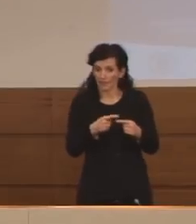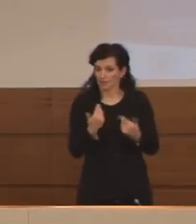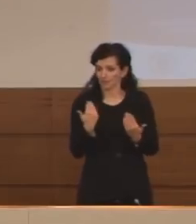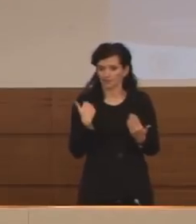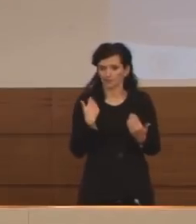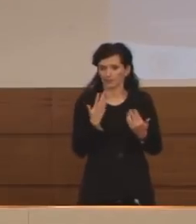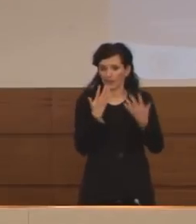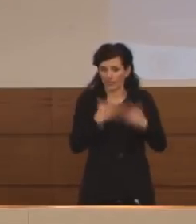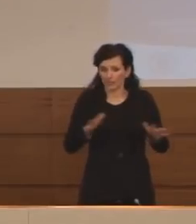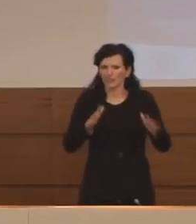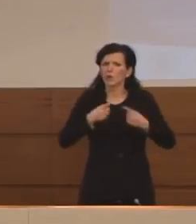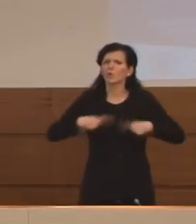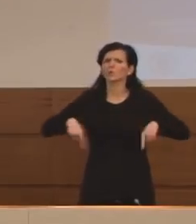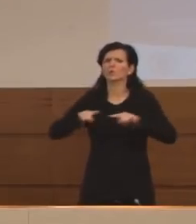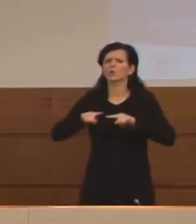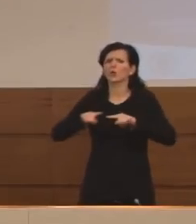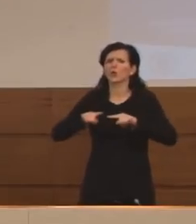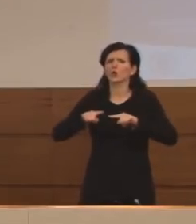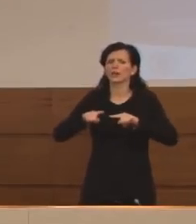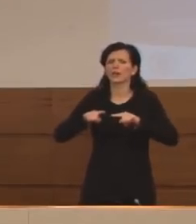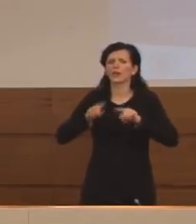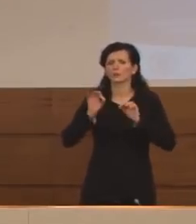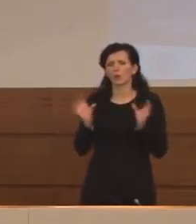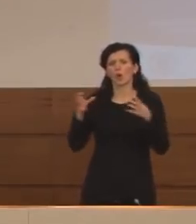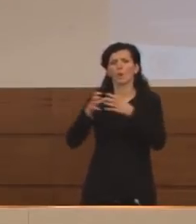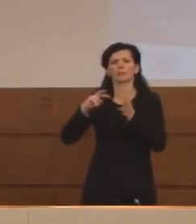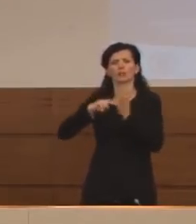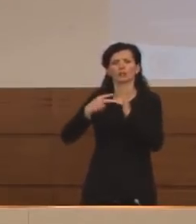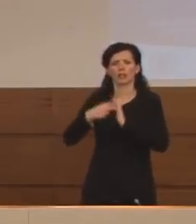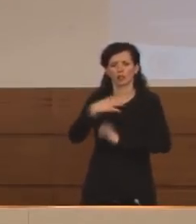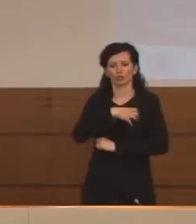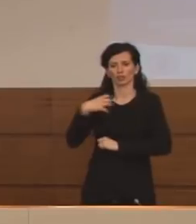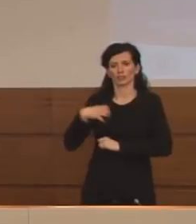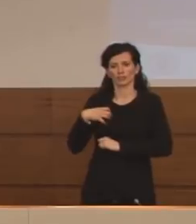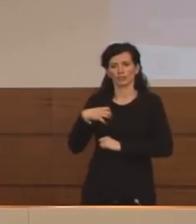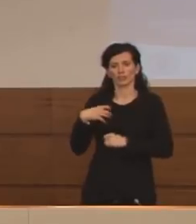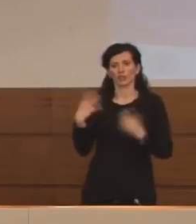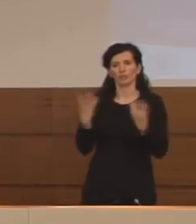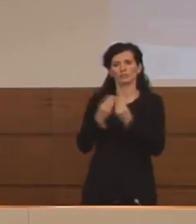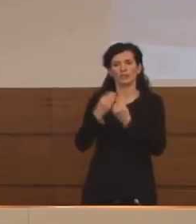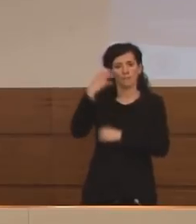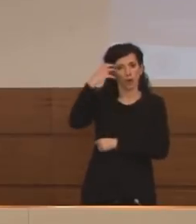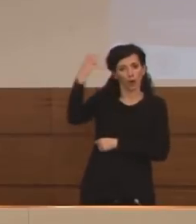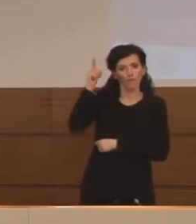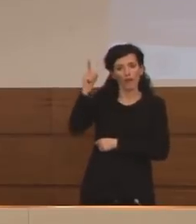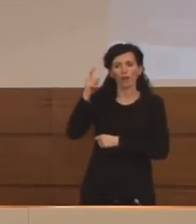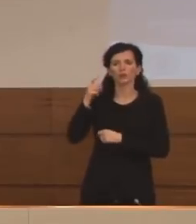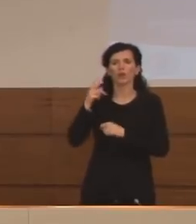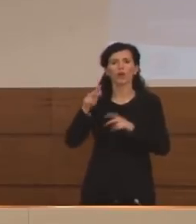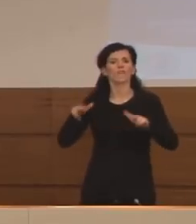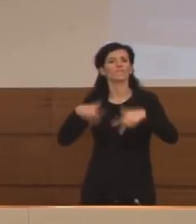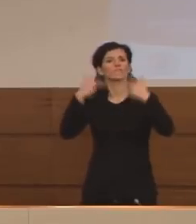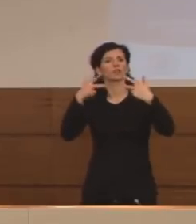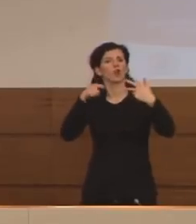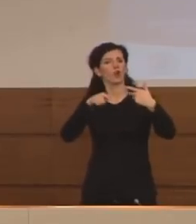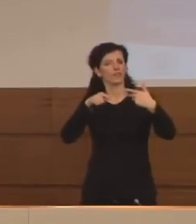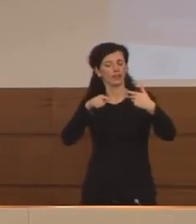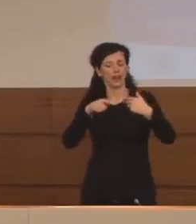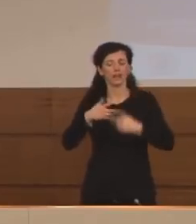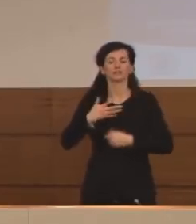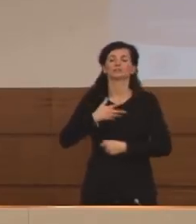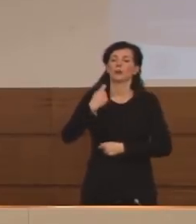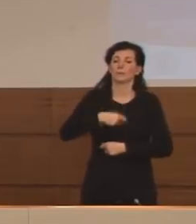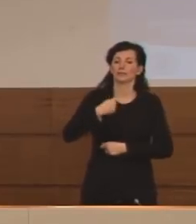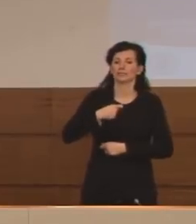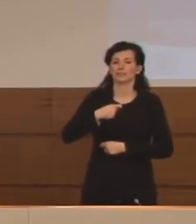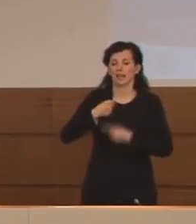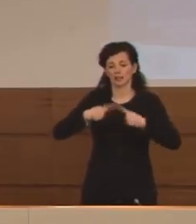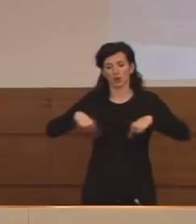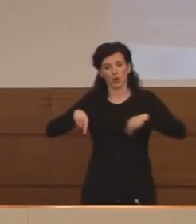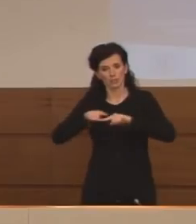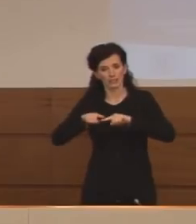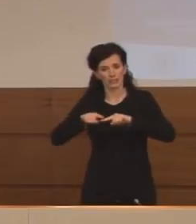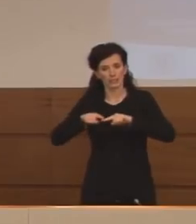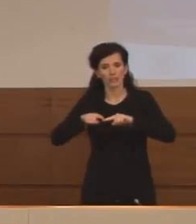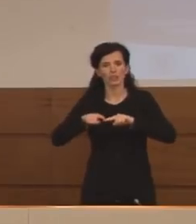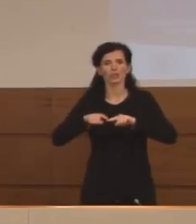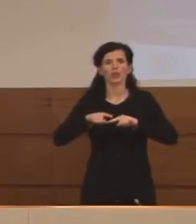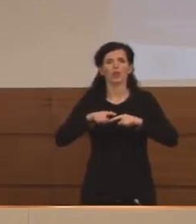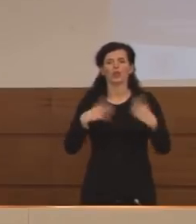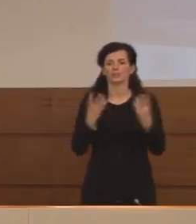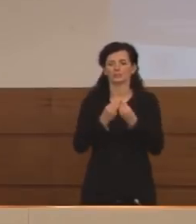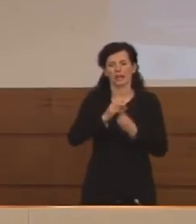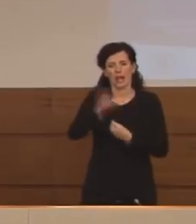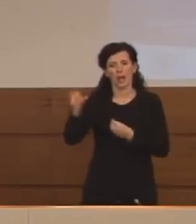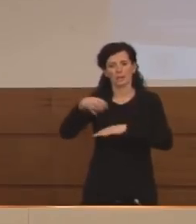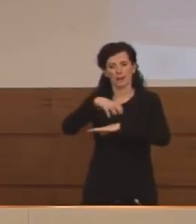con gran parte del Governo in videoconferenza, c'è sia il Presidente del Consiglio che gran parte degli altri Ministri.